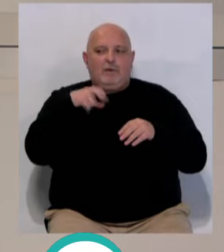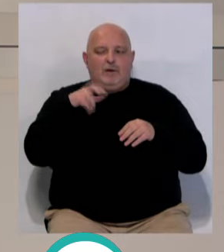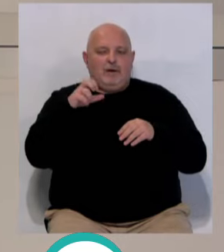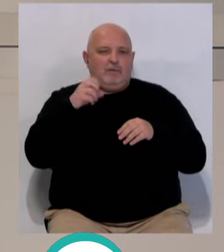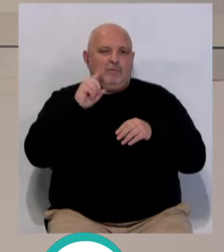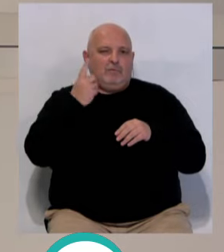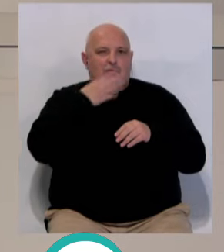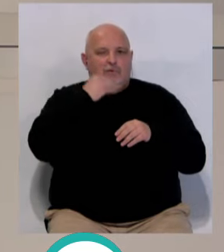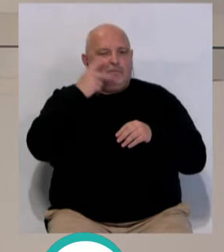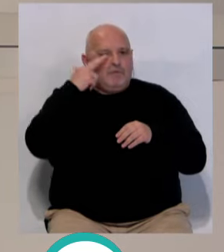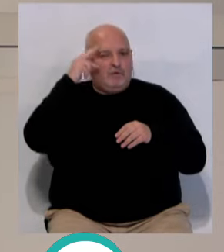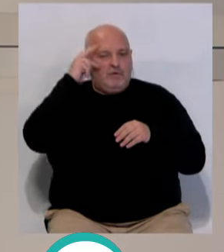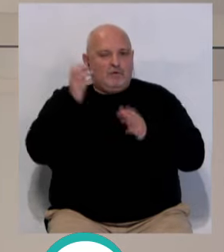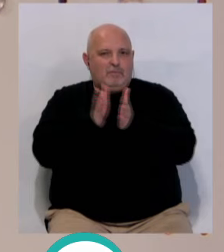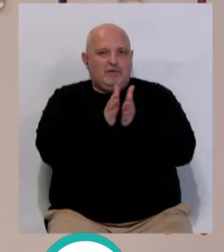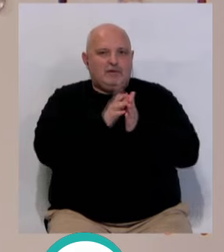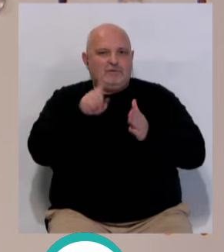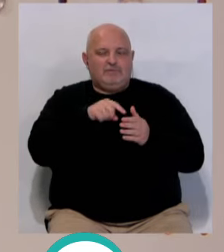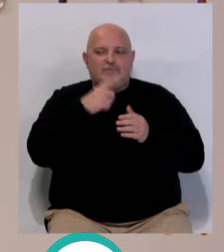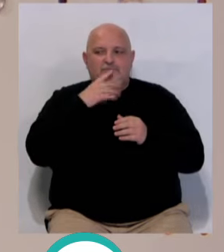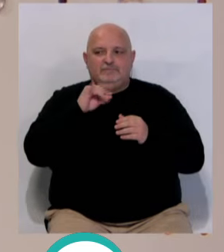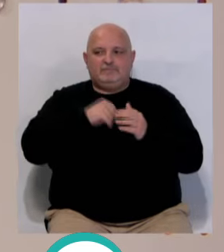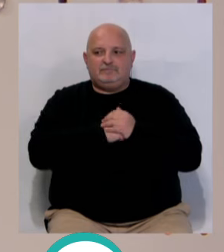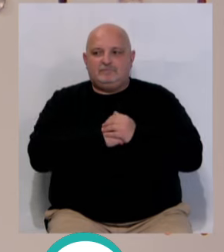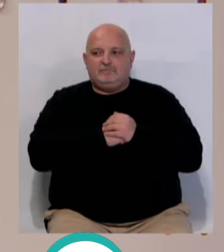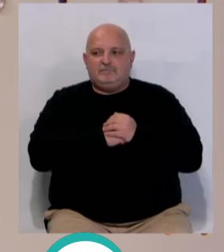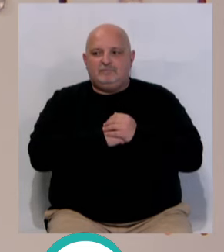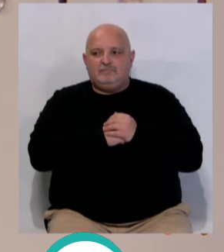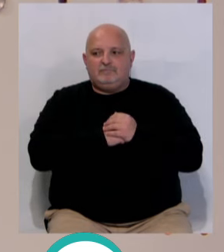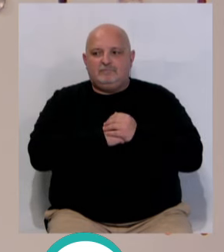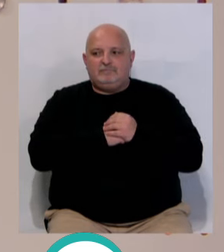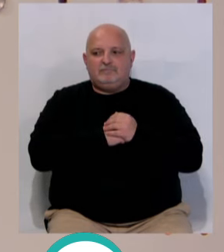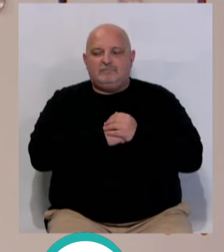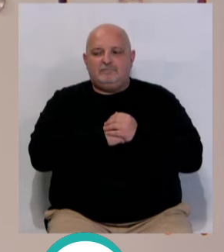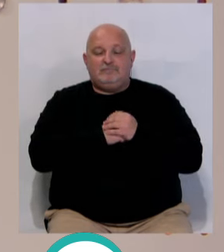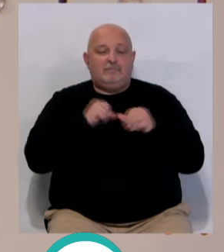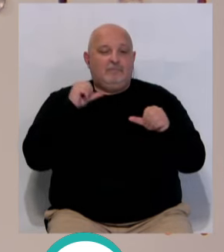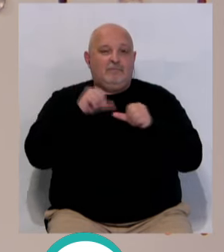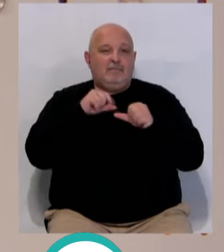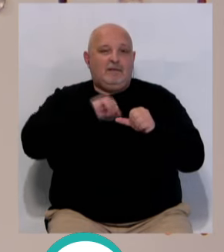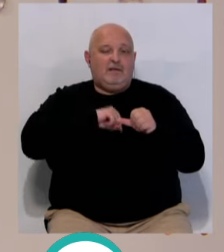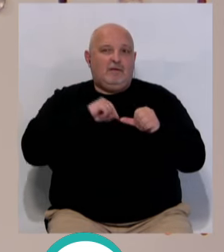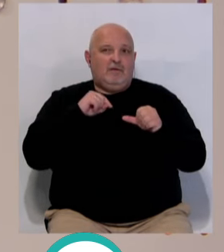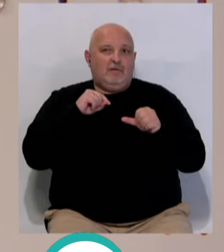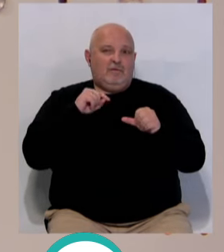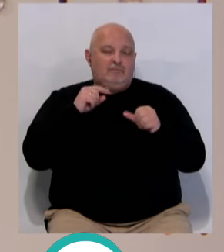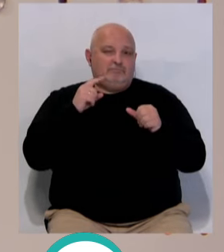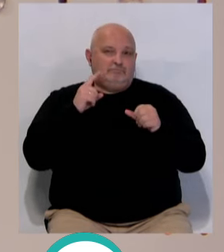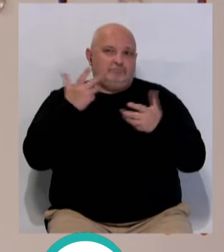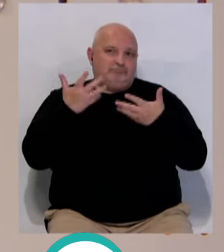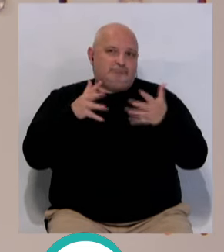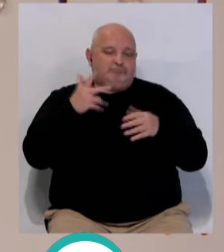bonita experiencia junto a otros compañeros Sí la verdad es que sí es es después de mi dilatada